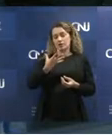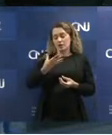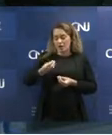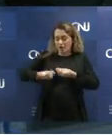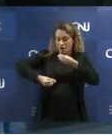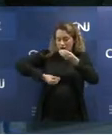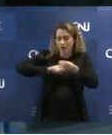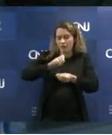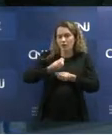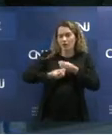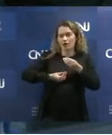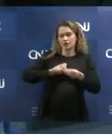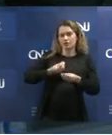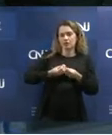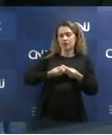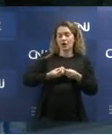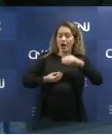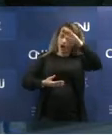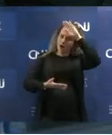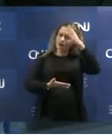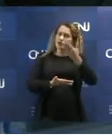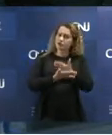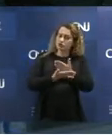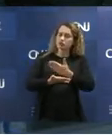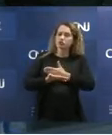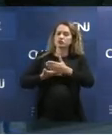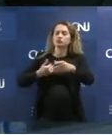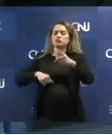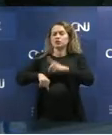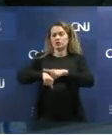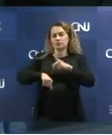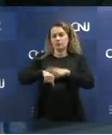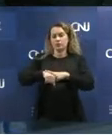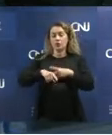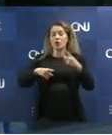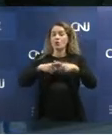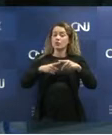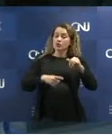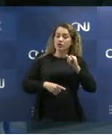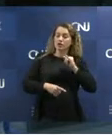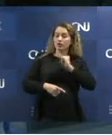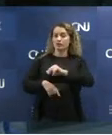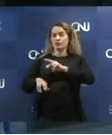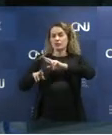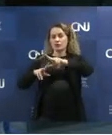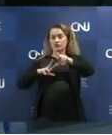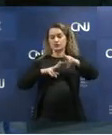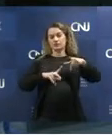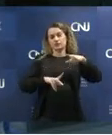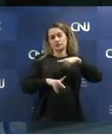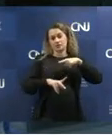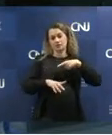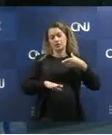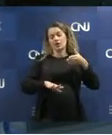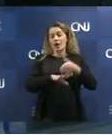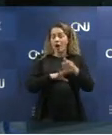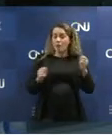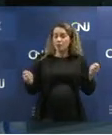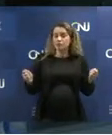acredito que em tempo recorde, não é porque ele nos informou dessa divergência. Dessa possível divergência,